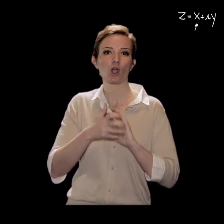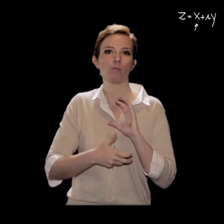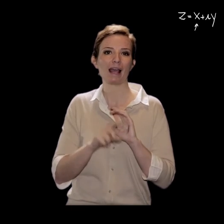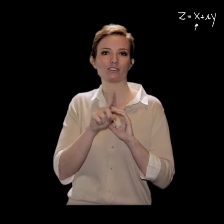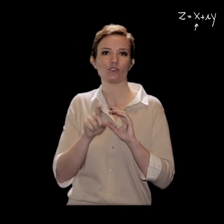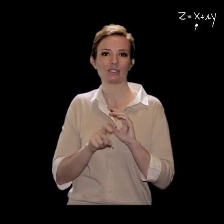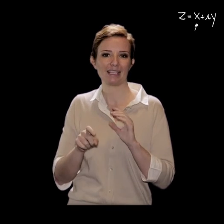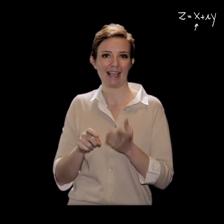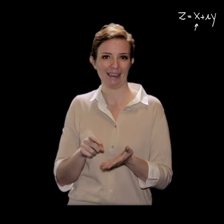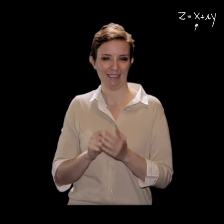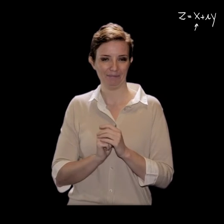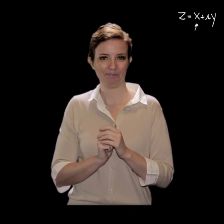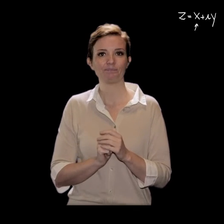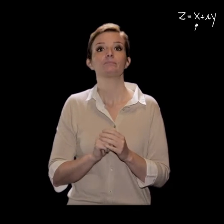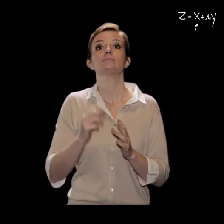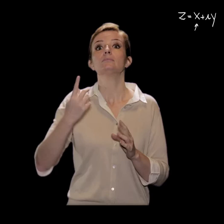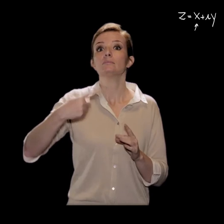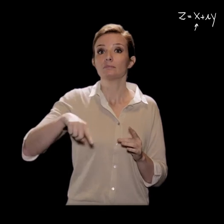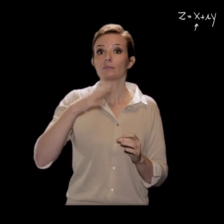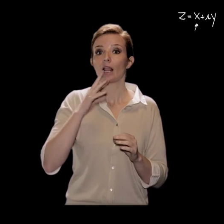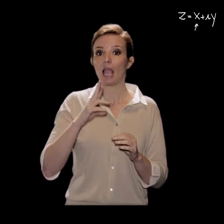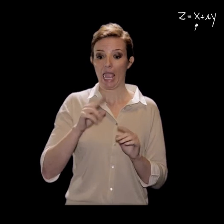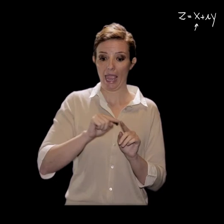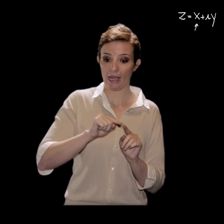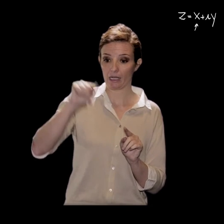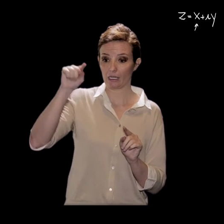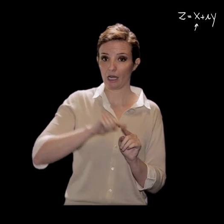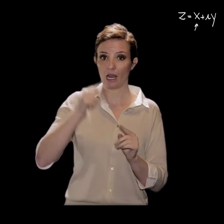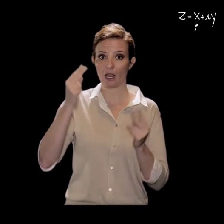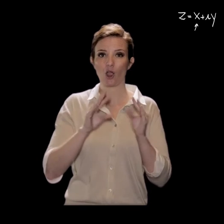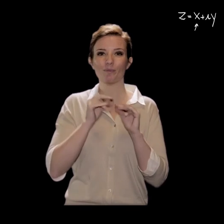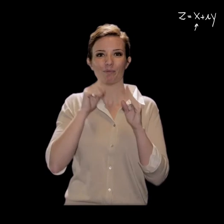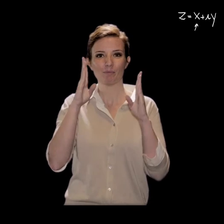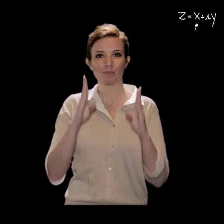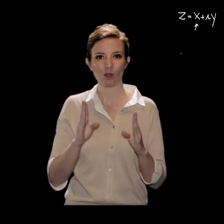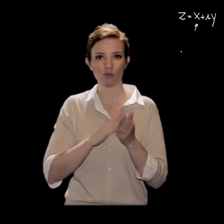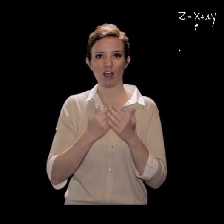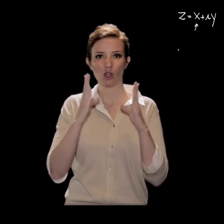Vediamo come calcolare r, ossia il modulo o valore assoluto.